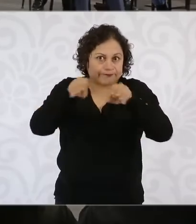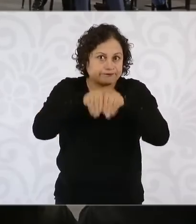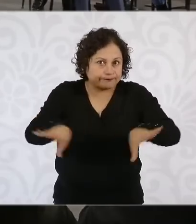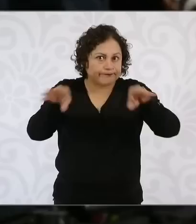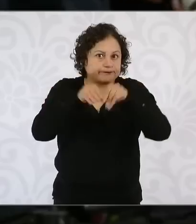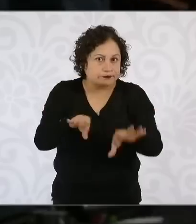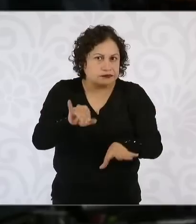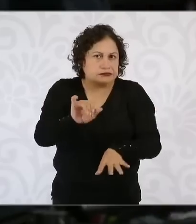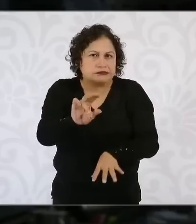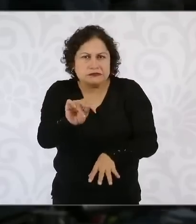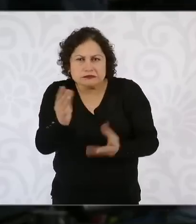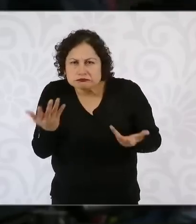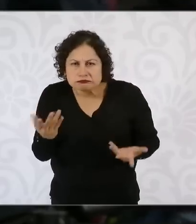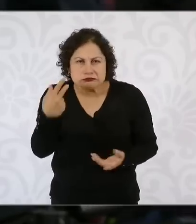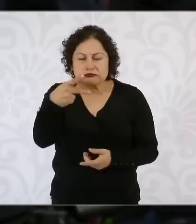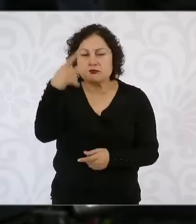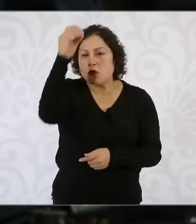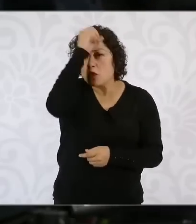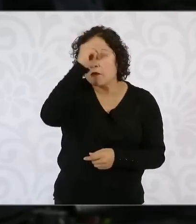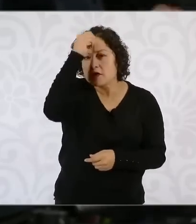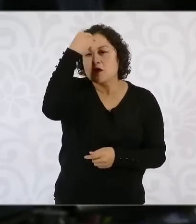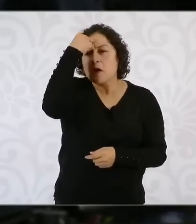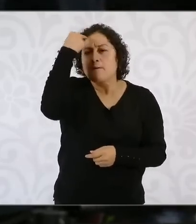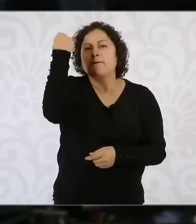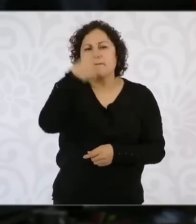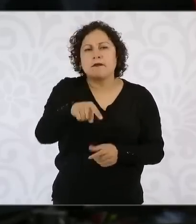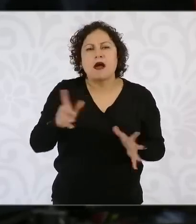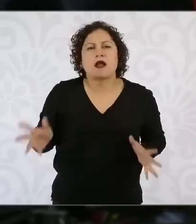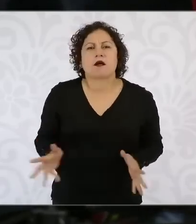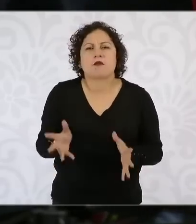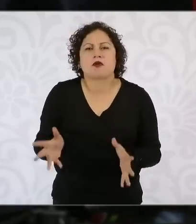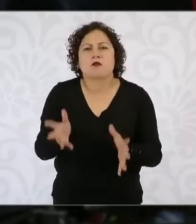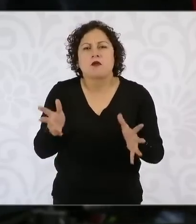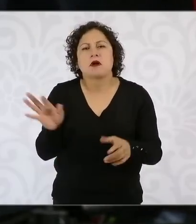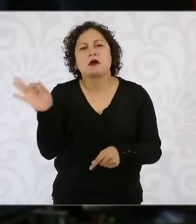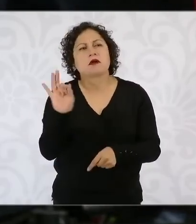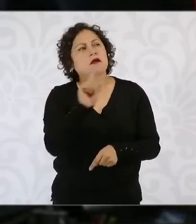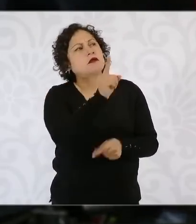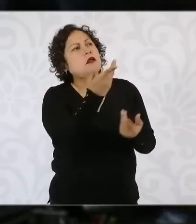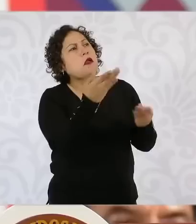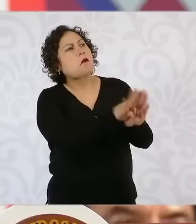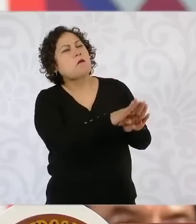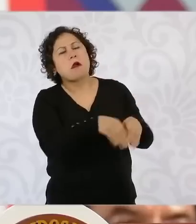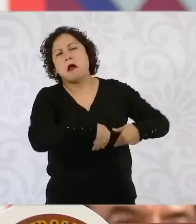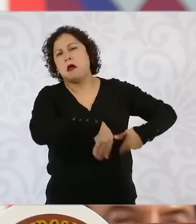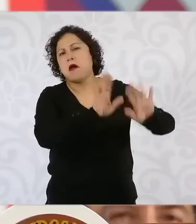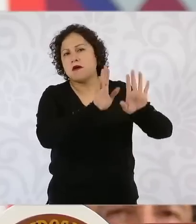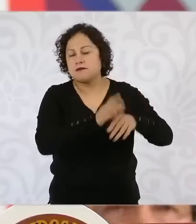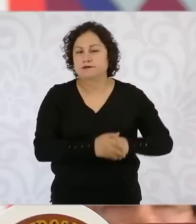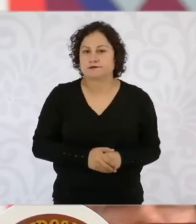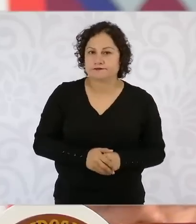tipo de cosas llegaran a afectar menos esa sería Recuerden que nosotros tenemos el plan México no